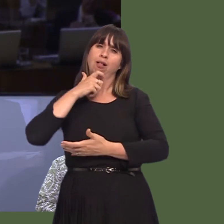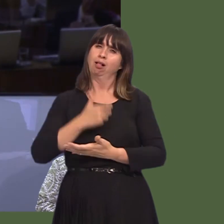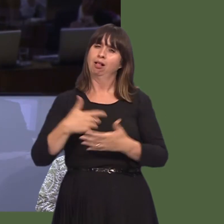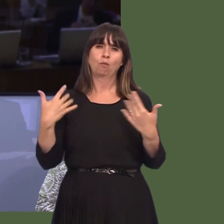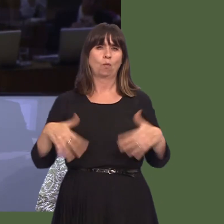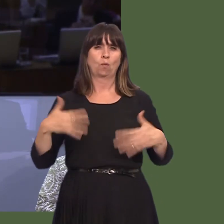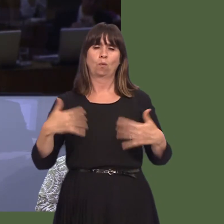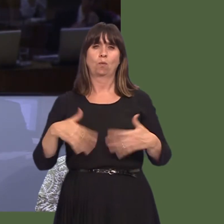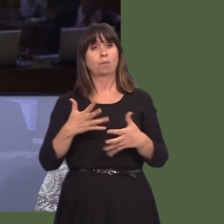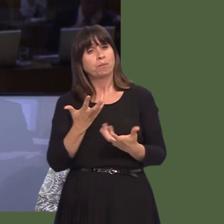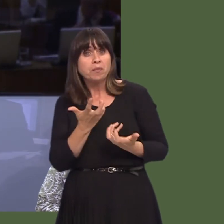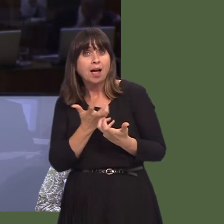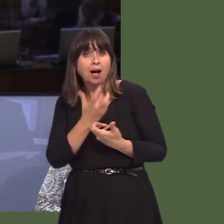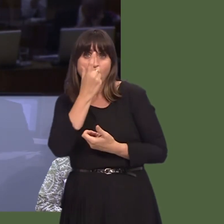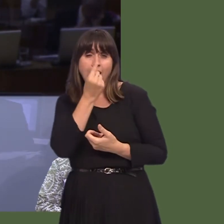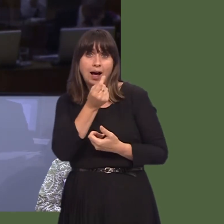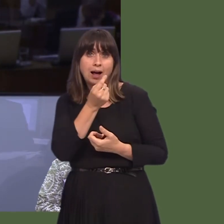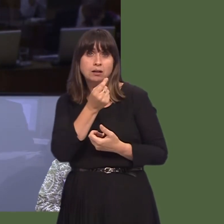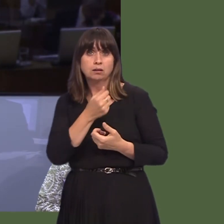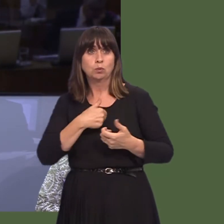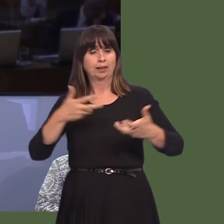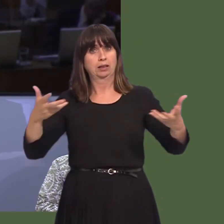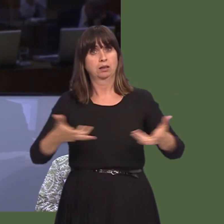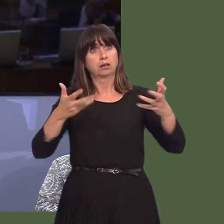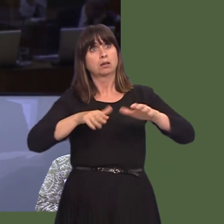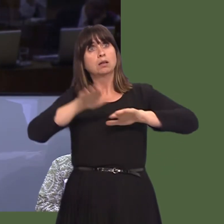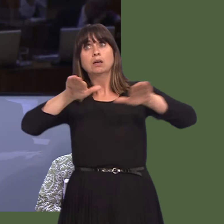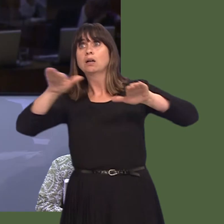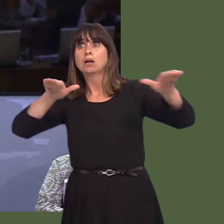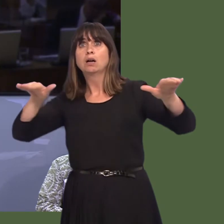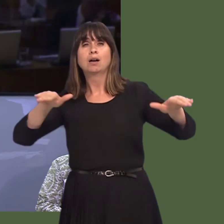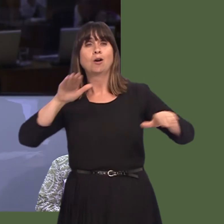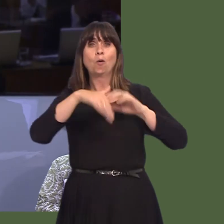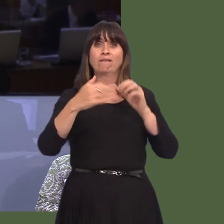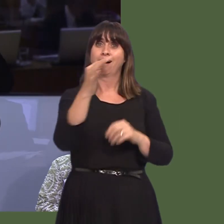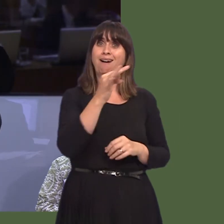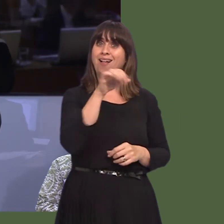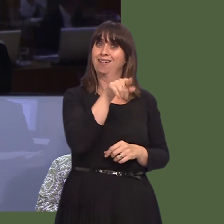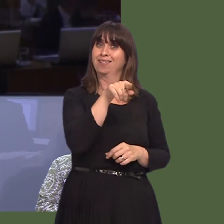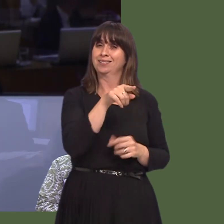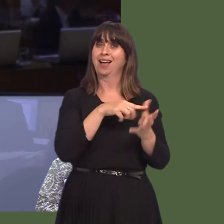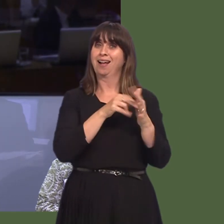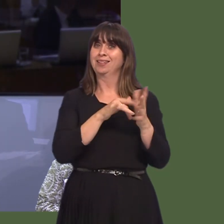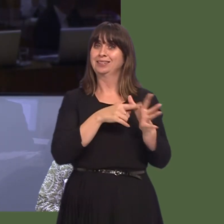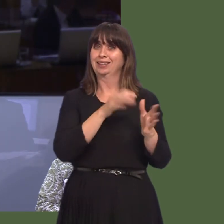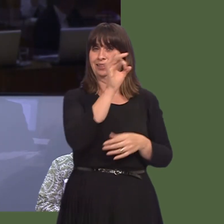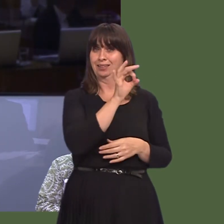How do you think we can incorporate into the promotion of that island the period when it